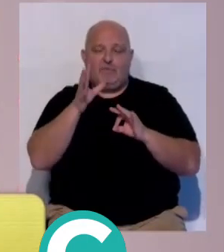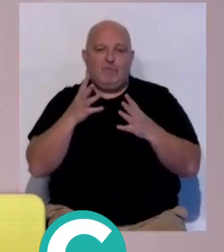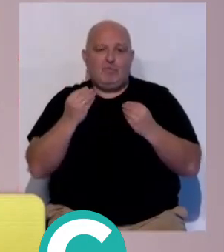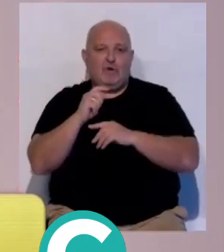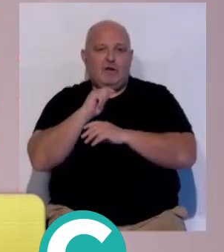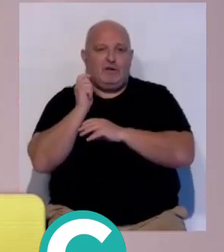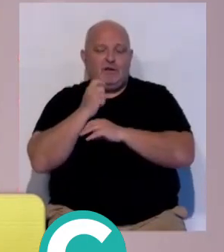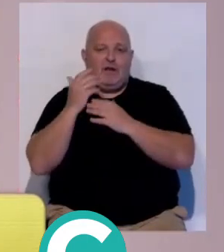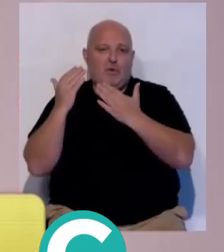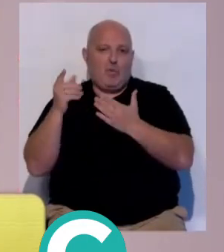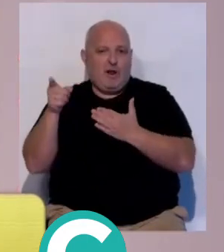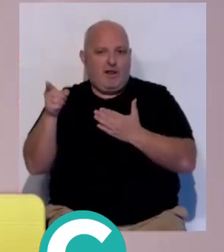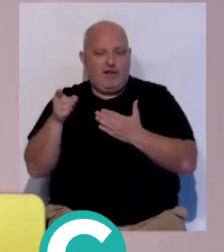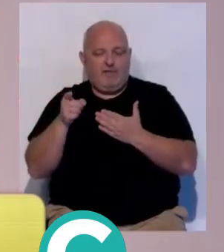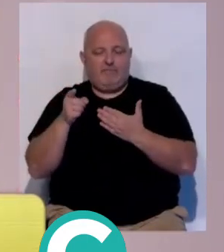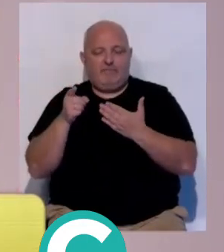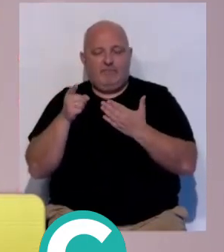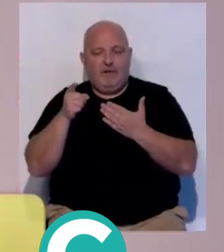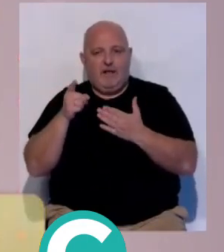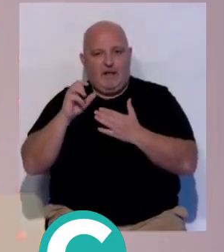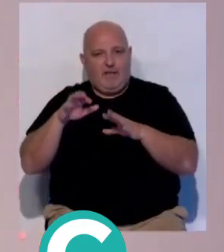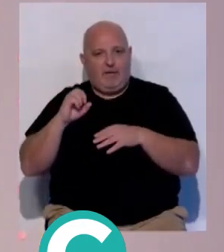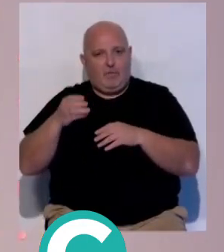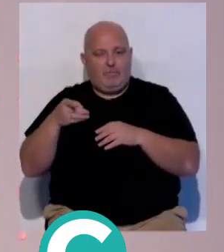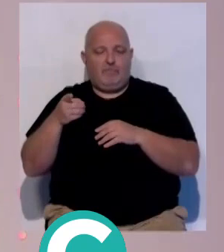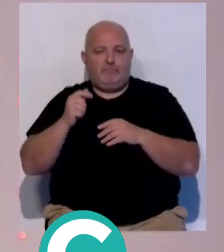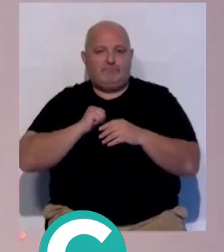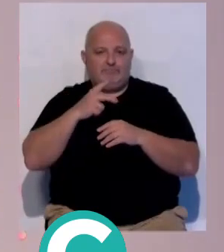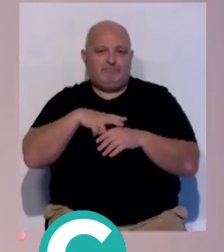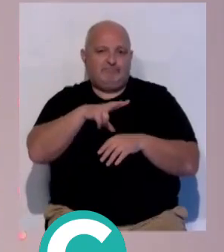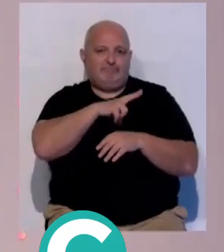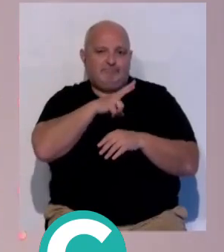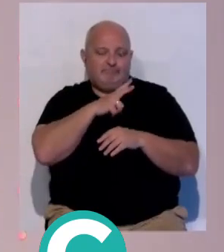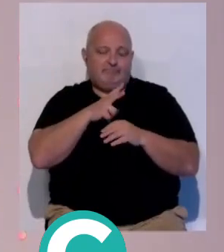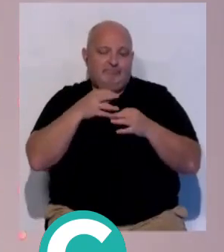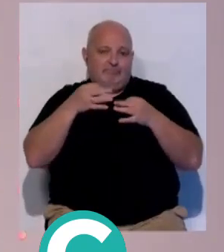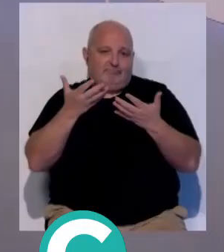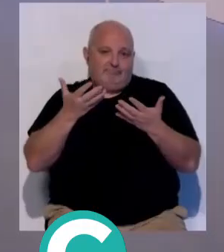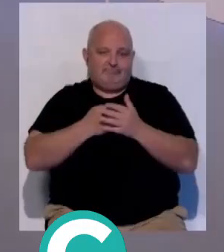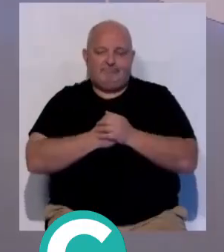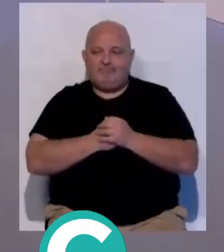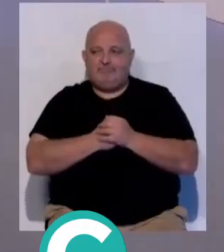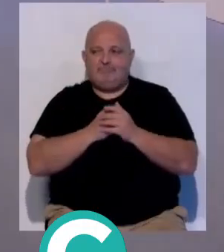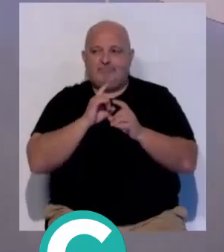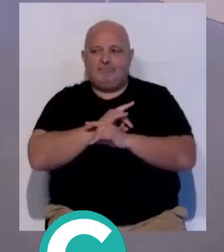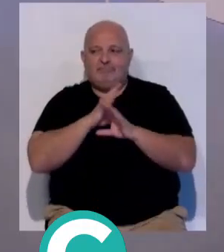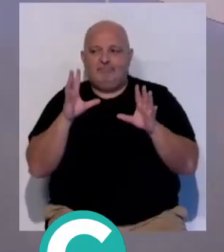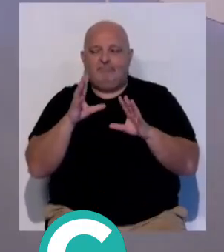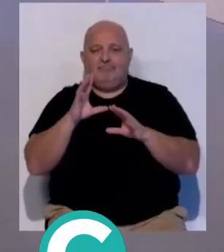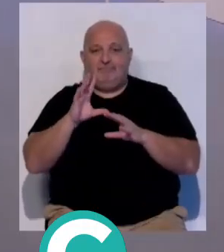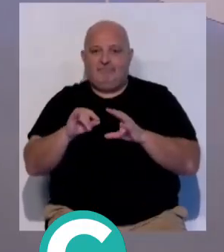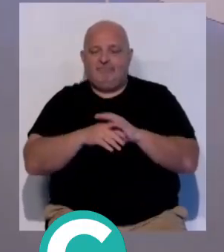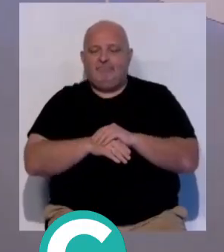éxito darle Enhorabuena al club pues te toca venir de manera más formal Por supuesto que sí acabamos